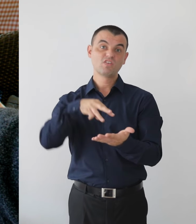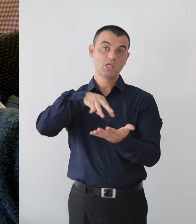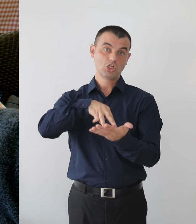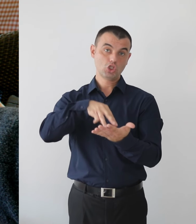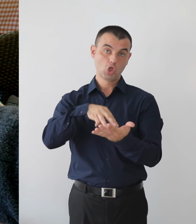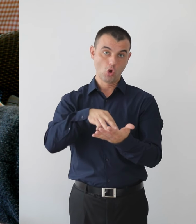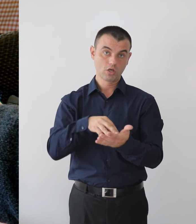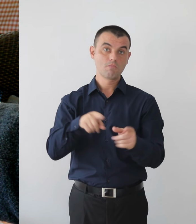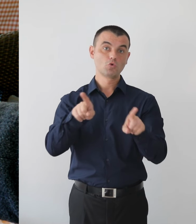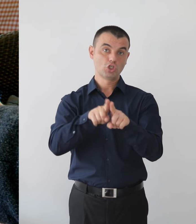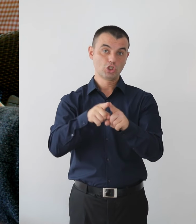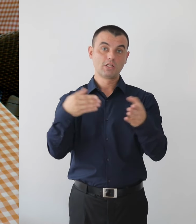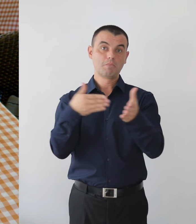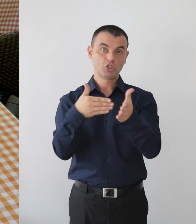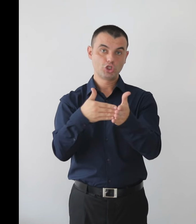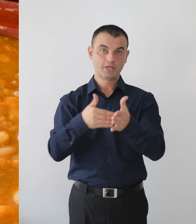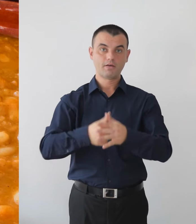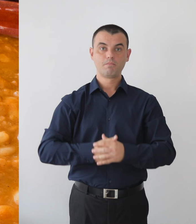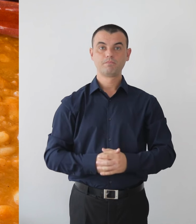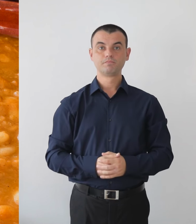Използвайте статив, за да избегнете клатенето на камерата.